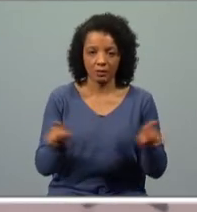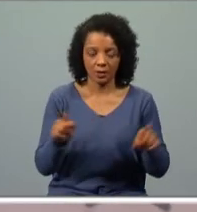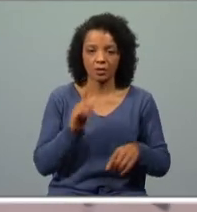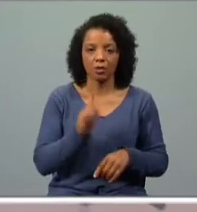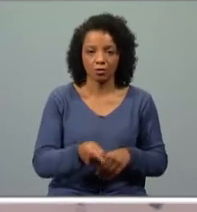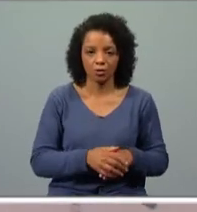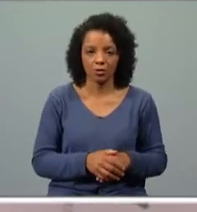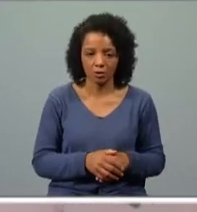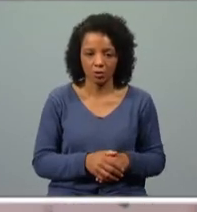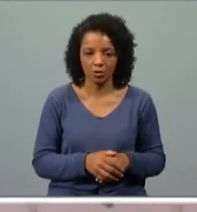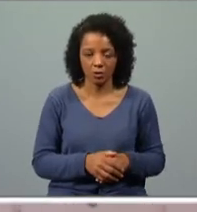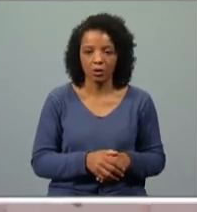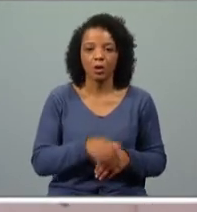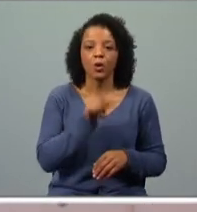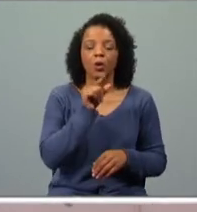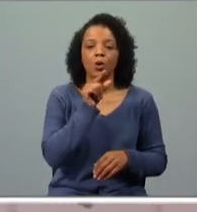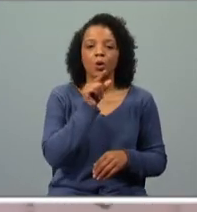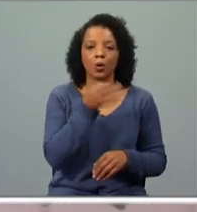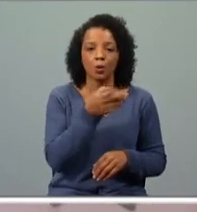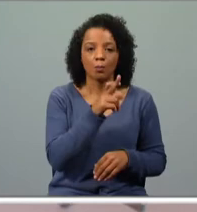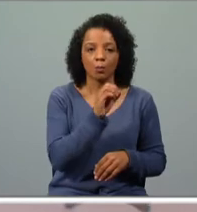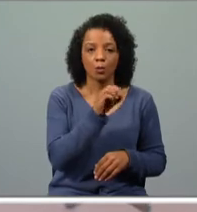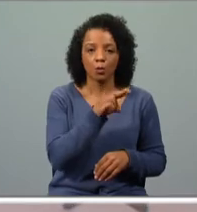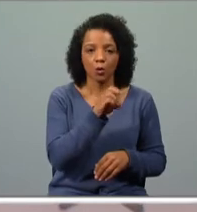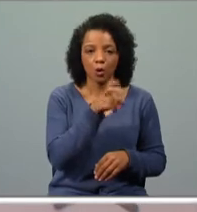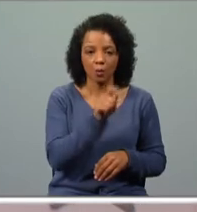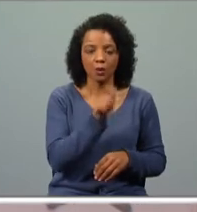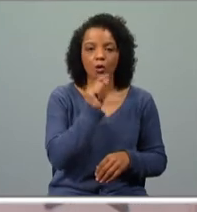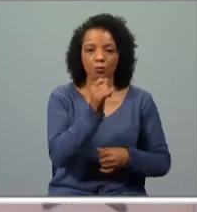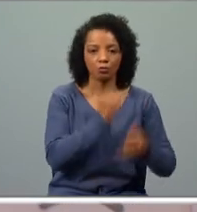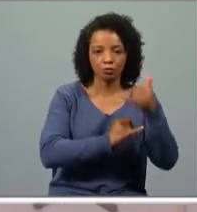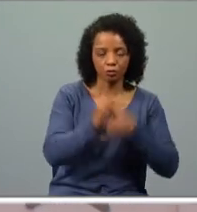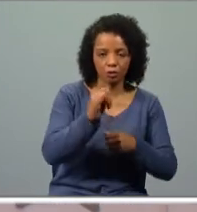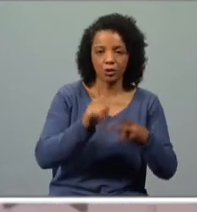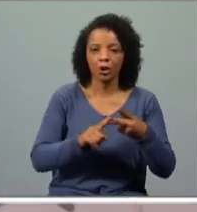determinantes a esta o pronome substitui o nome e o determinante acompanha o nome 代詞替換的決定因素名稱和限定符伴隨名稱